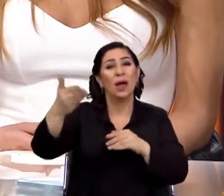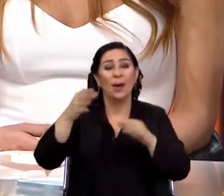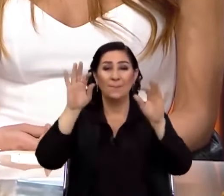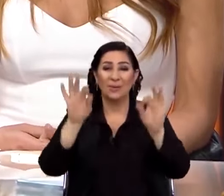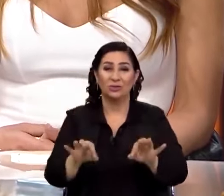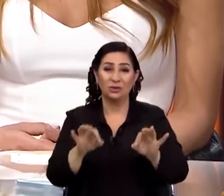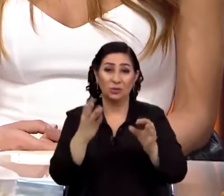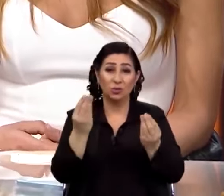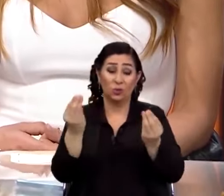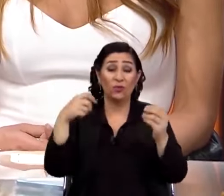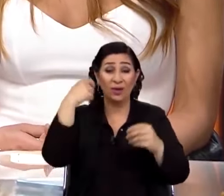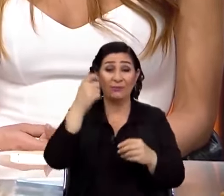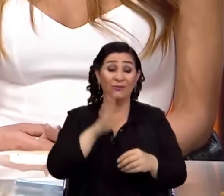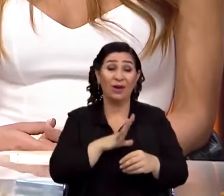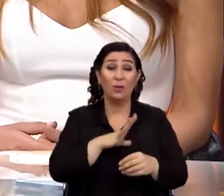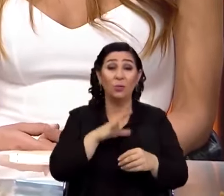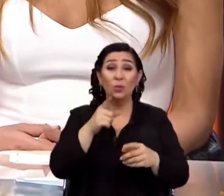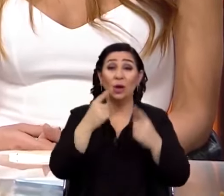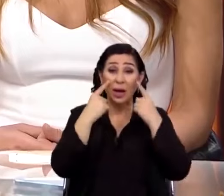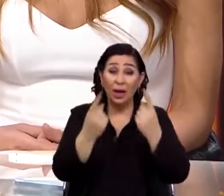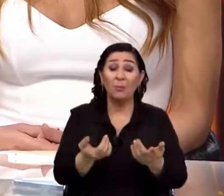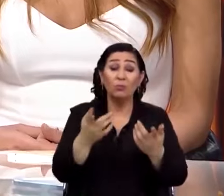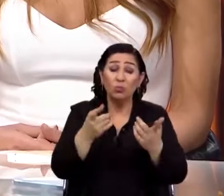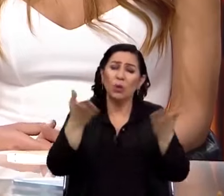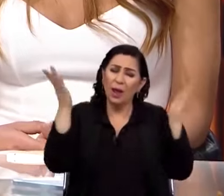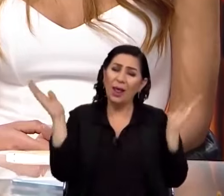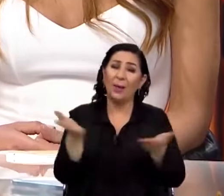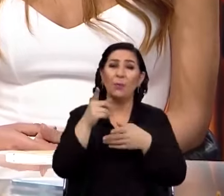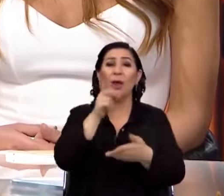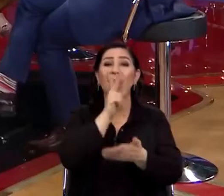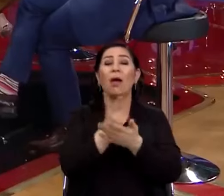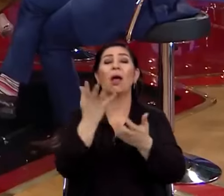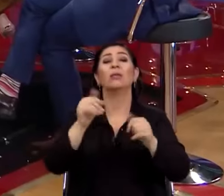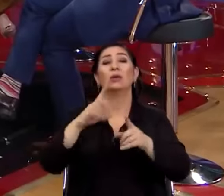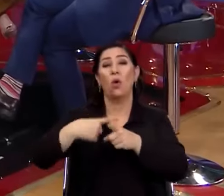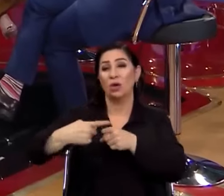diye eee buna rağmen biz mesela böyle bir karar almadık ortak kararımız da